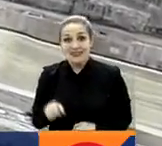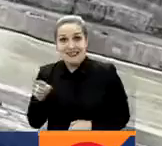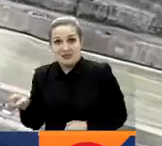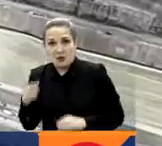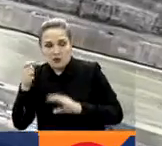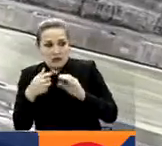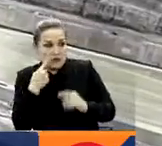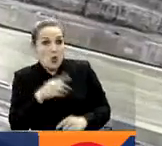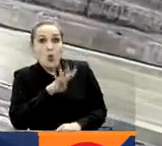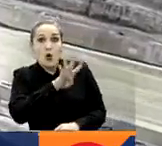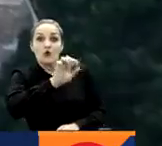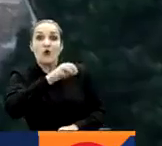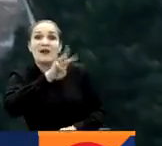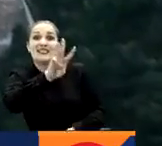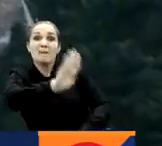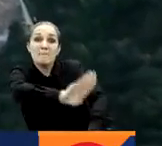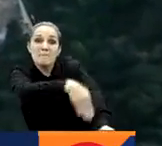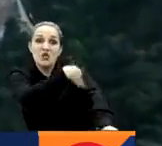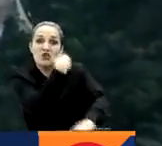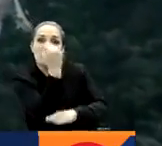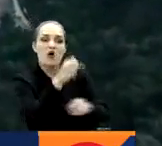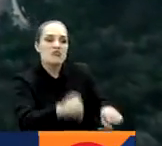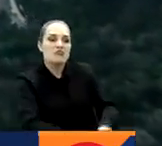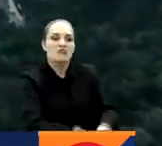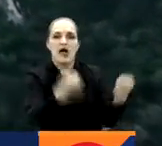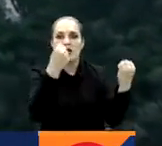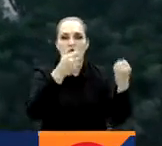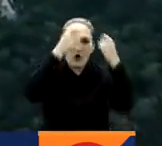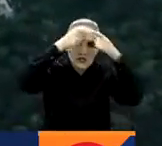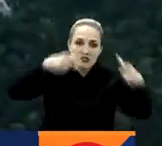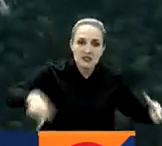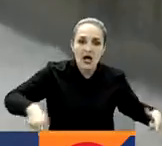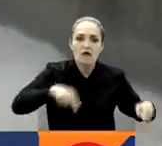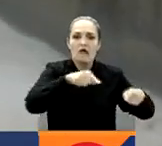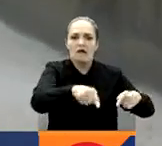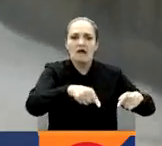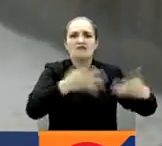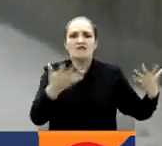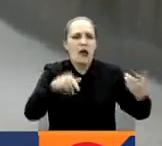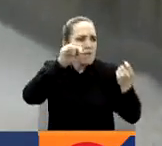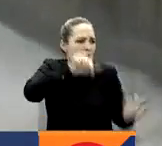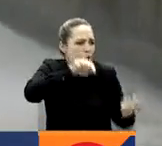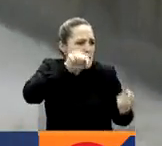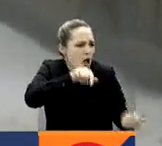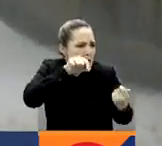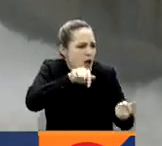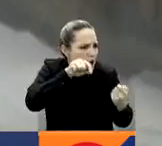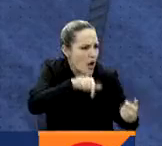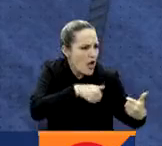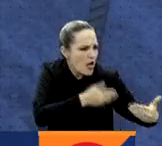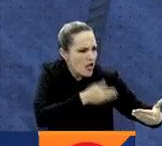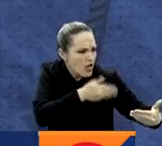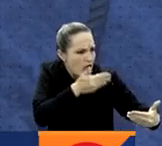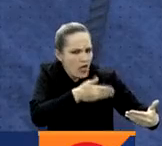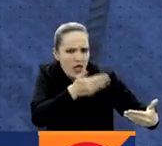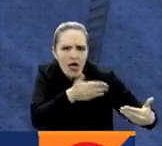MILLONES DE PESOS, PARA LA CONTRALORíA ESO P P P P P POR EO